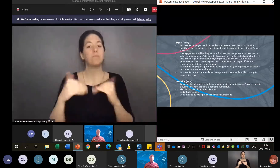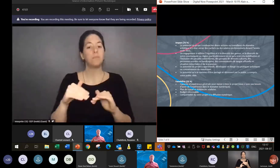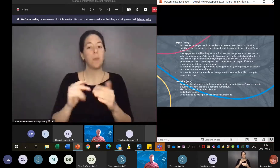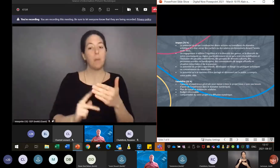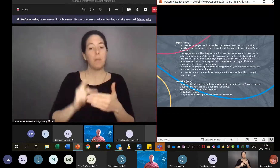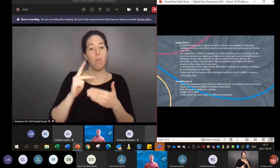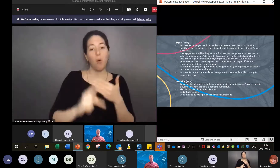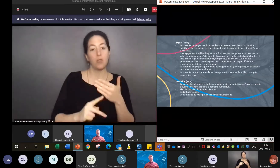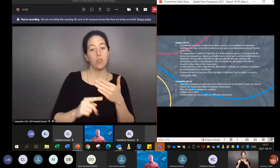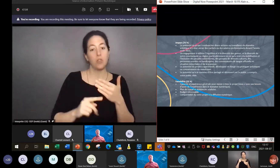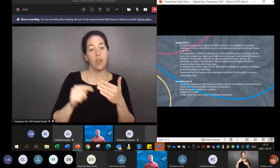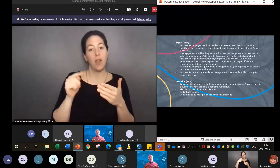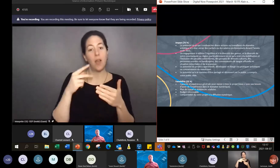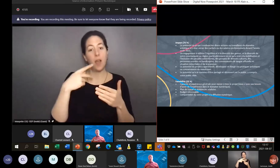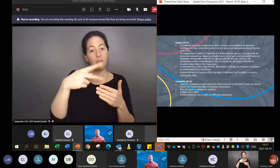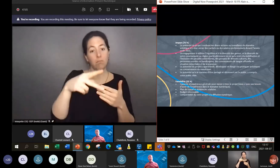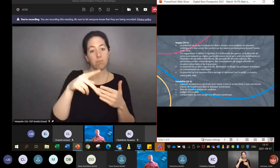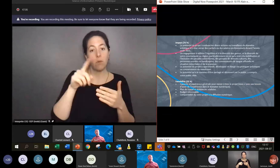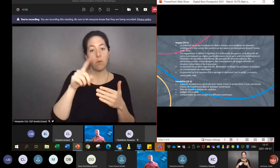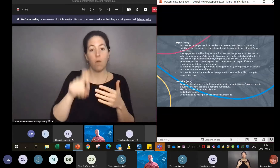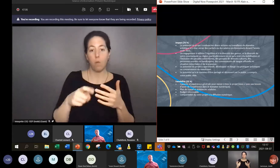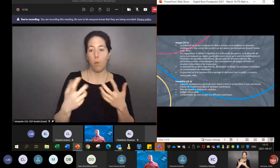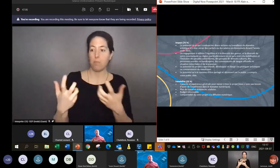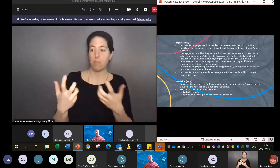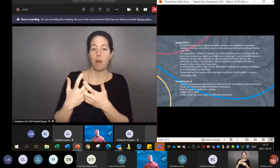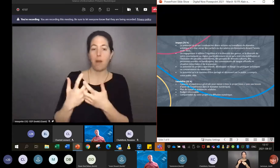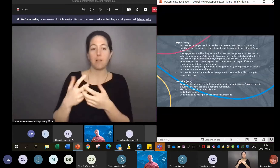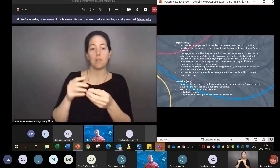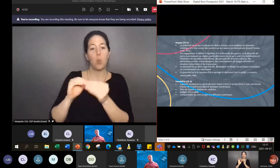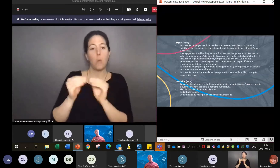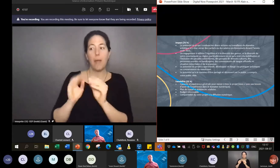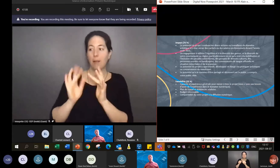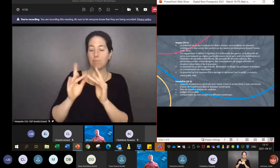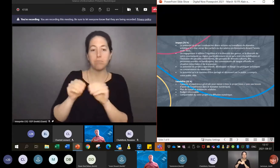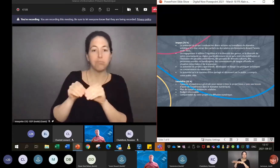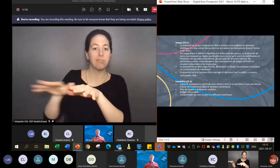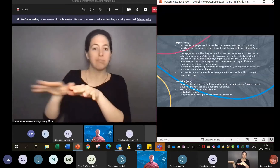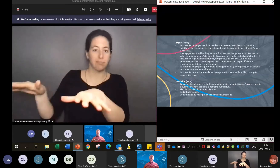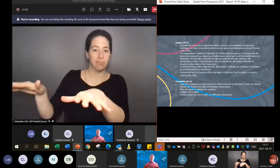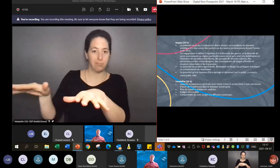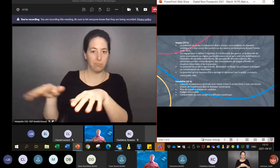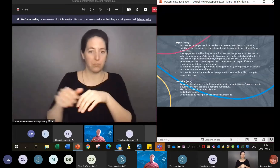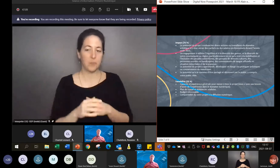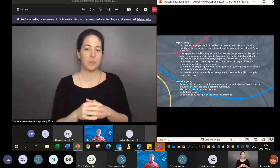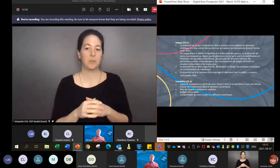à la diffusion numérique.